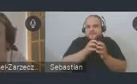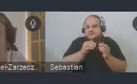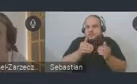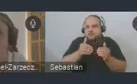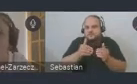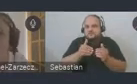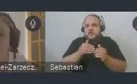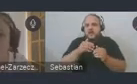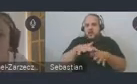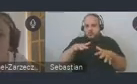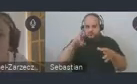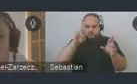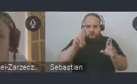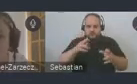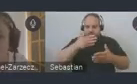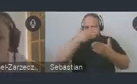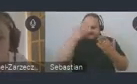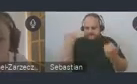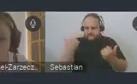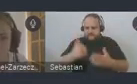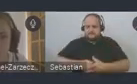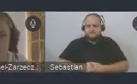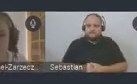a z wielu rzeczy nie zdają sobie sprawy.